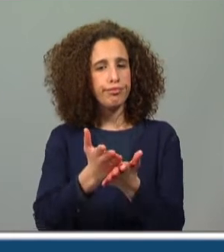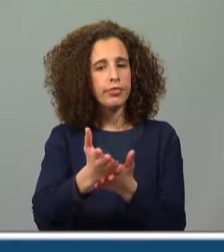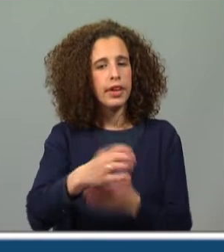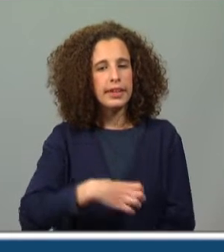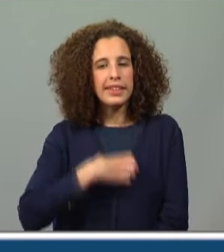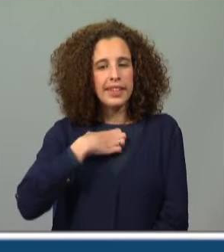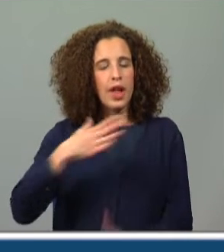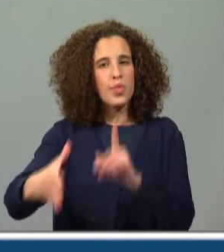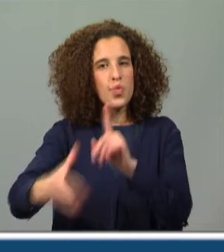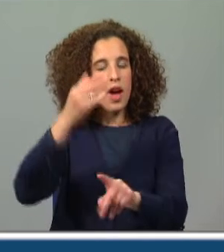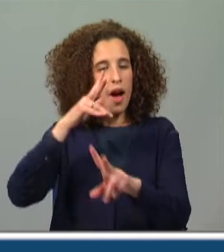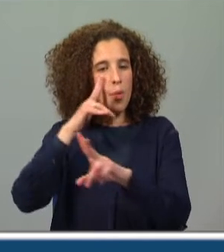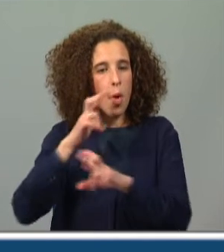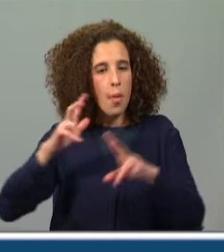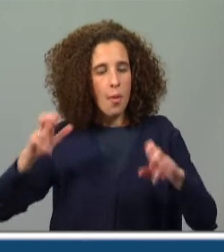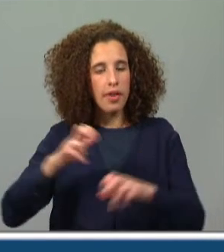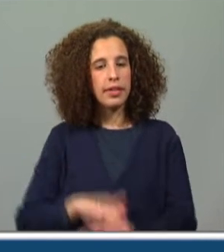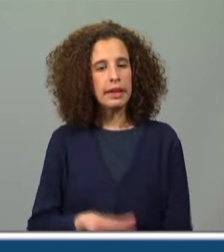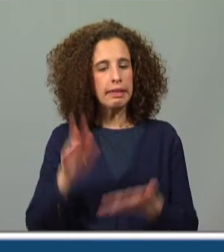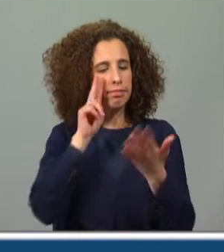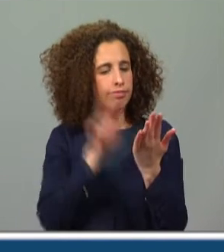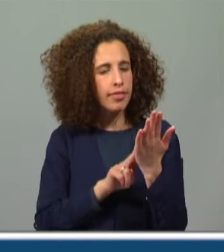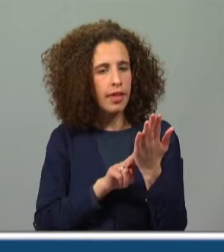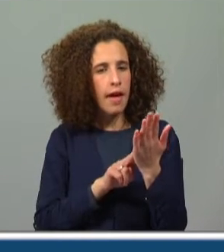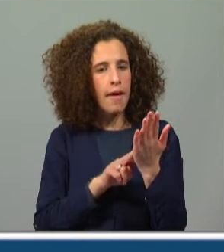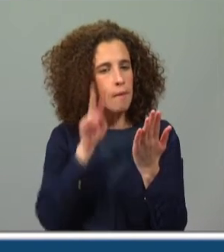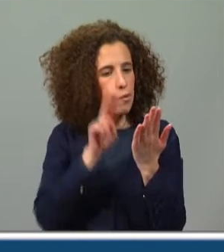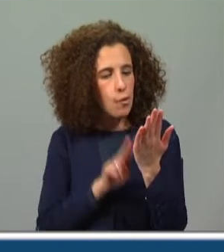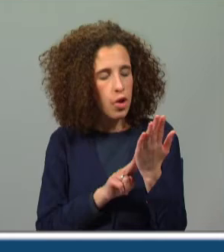de conquista e de descoberta não leu com a veracidade que seria de esperar 征服和發現並沒有讀到預期的真相